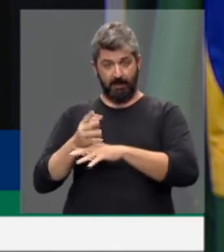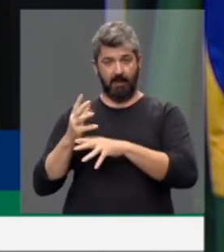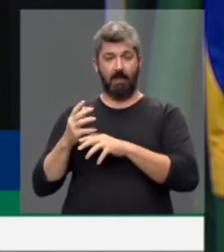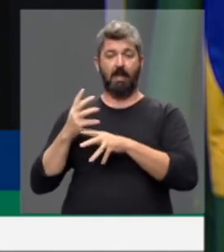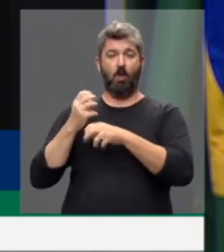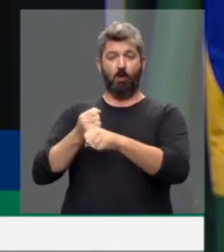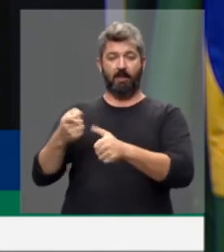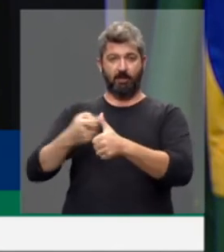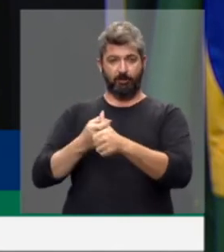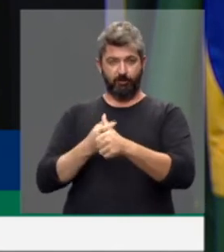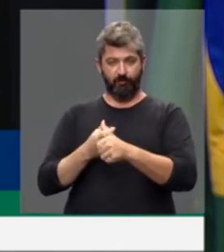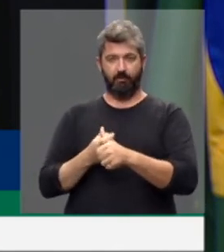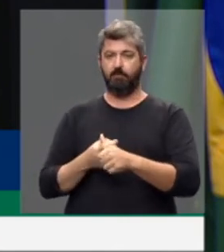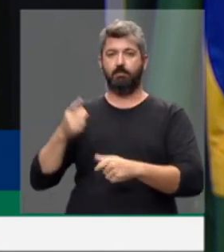ESTADOS. E POR QUE FAZ? POR VÁRIAS RAZÕES, UMA DELAS, O